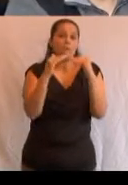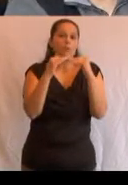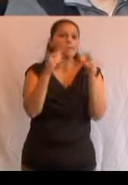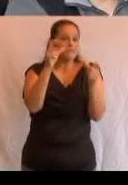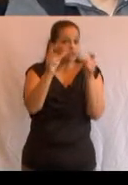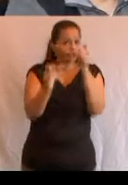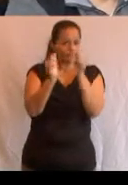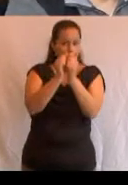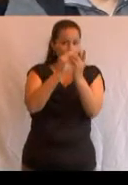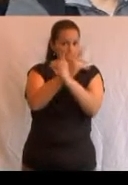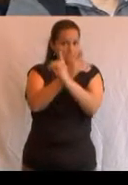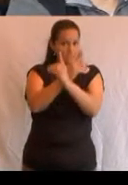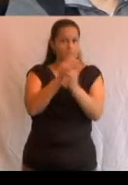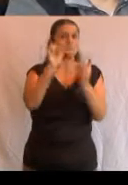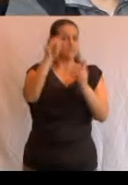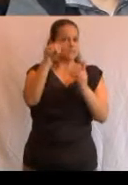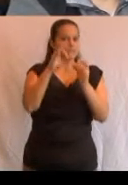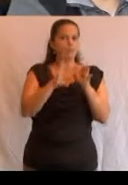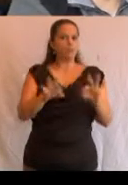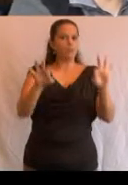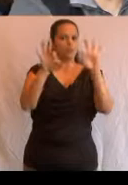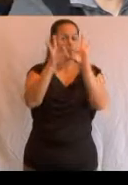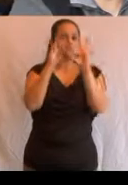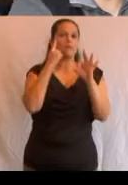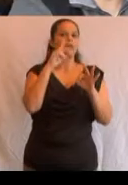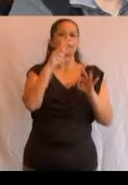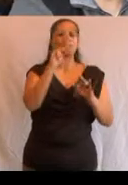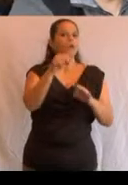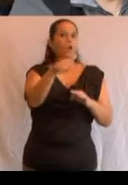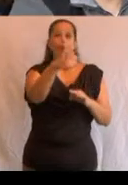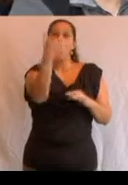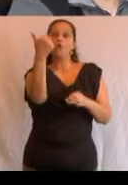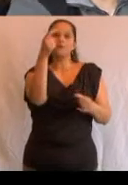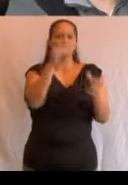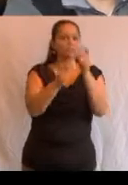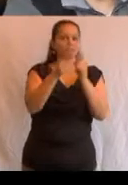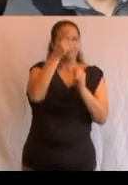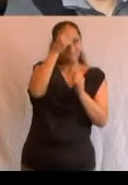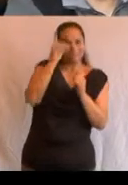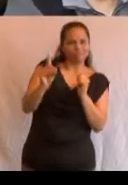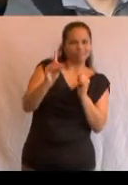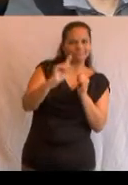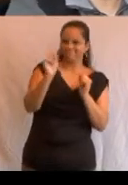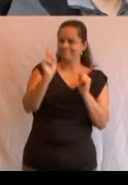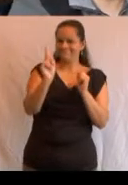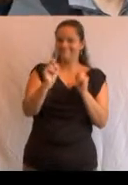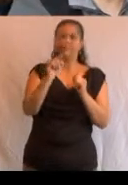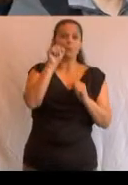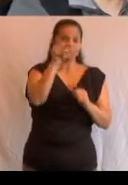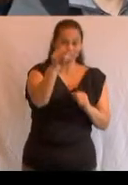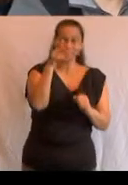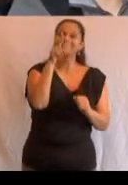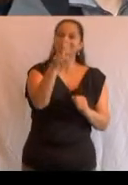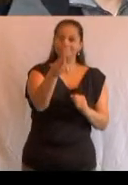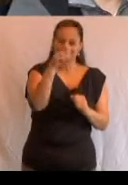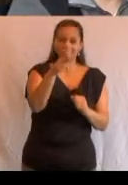discapacidad es importante para que no sean otras personas las que les den decidiendo a ustedes quién va a ser el representante de la